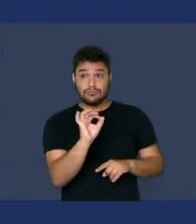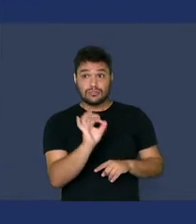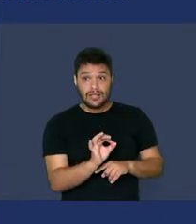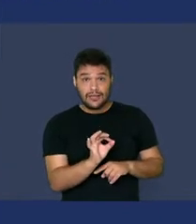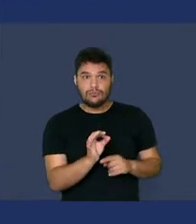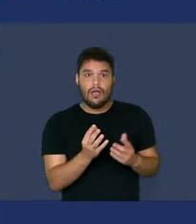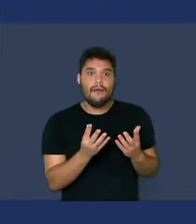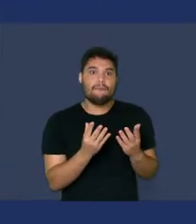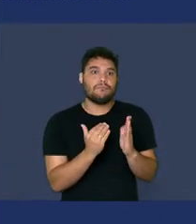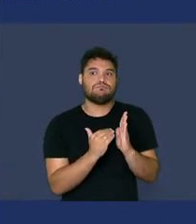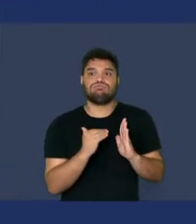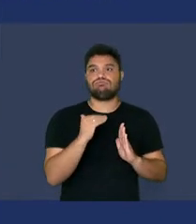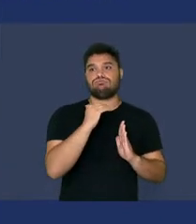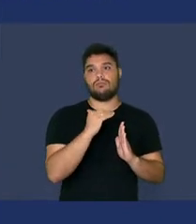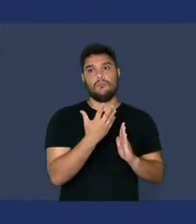ELE É POUCO. PORÉM, 30% É MUITO, ENTÃO NÓS ESTAMOS